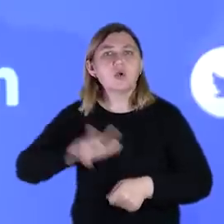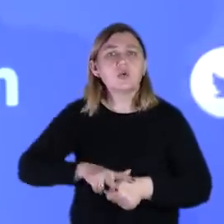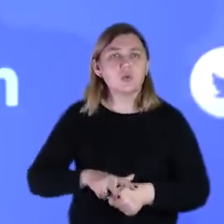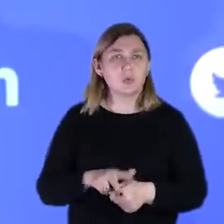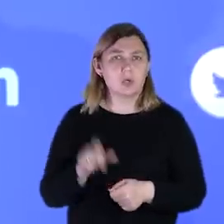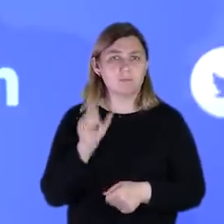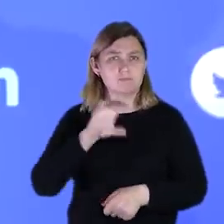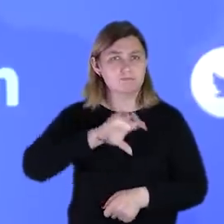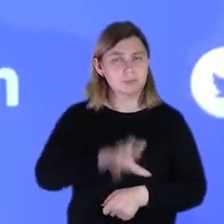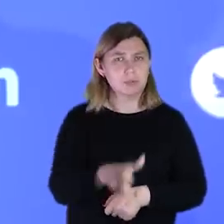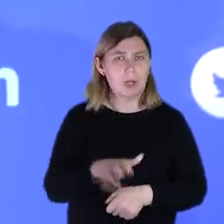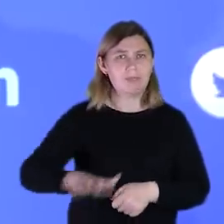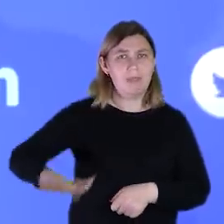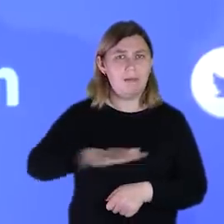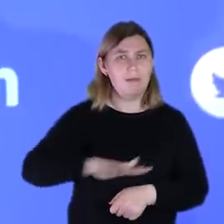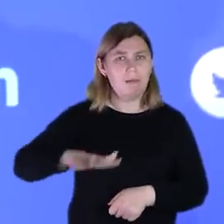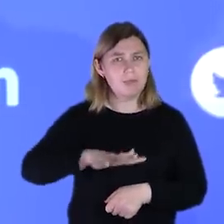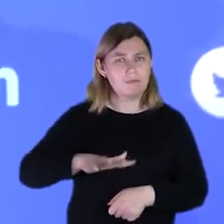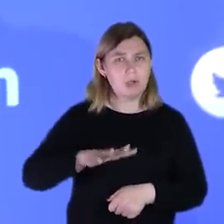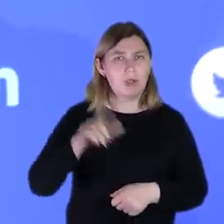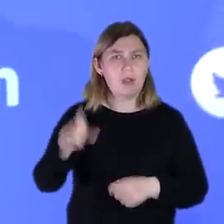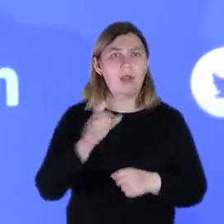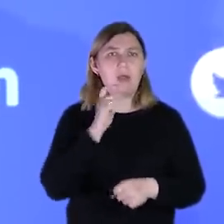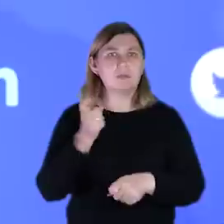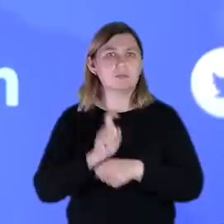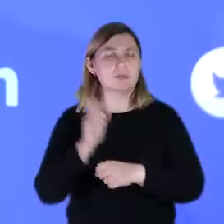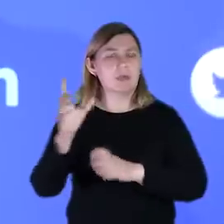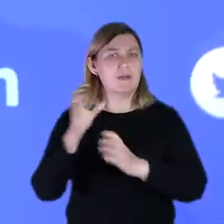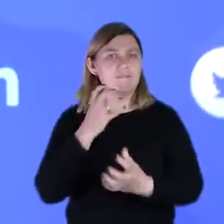z jednostek terenowych kontrwywiadu wojskowego.